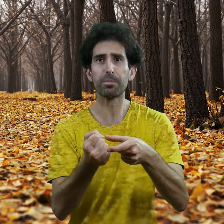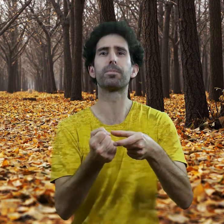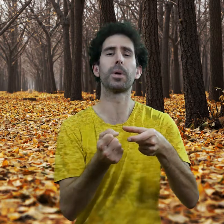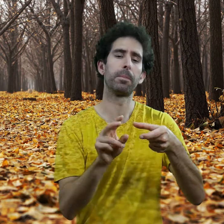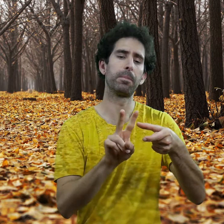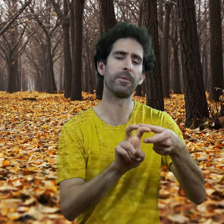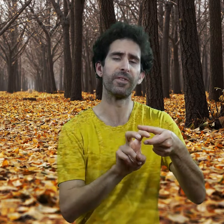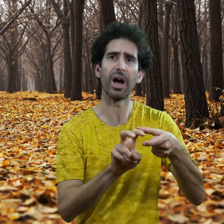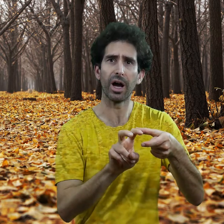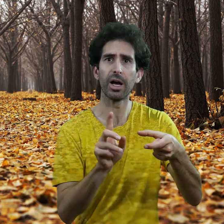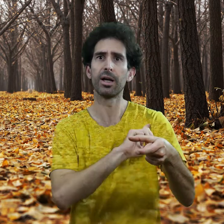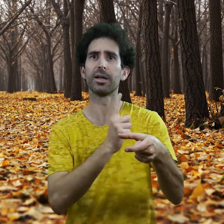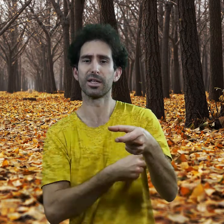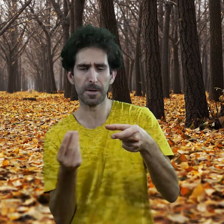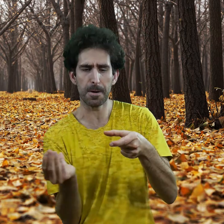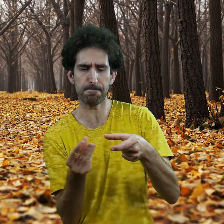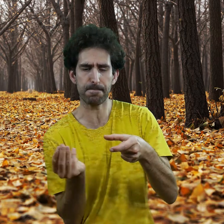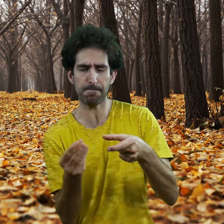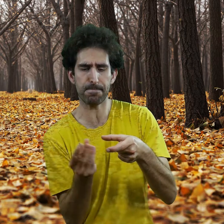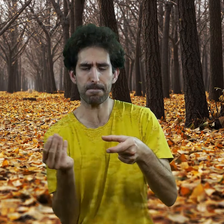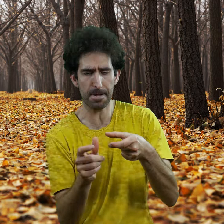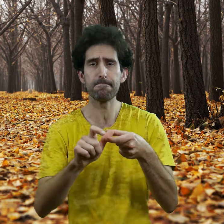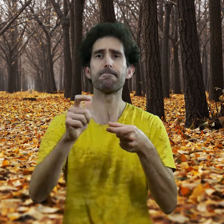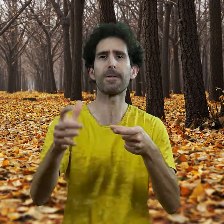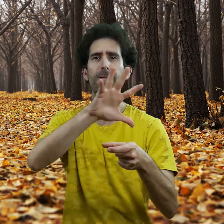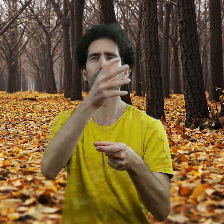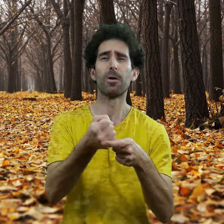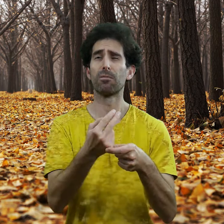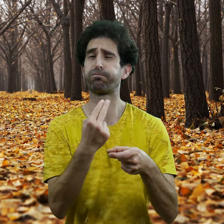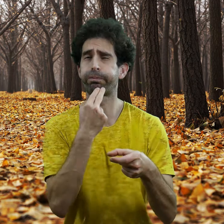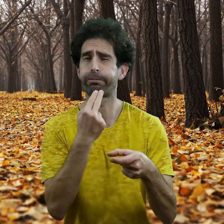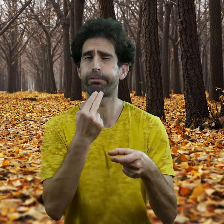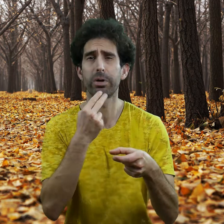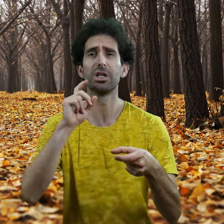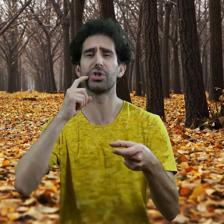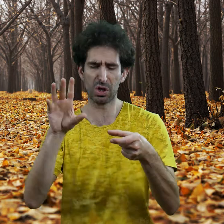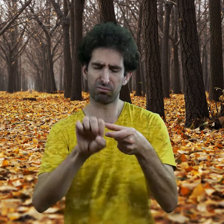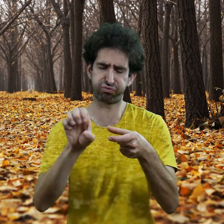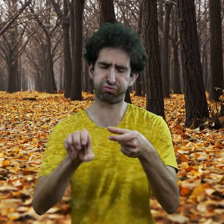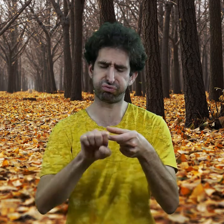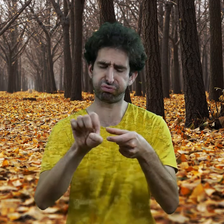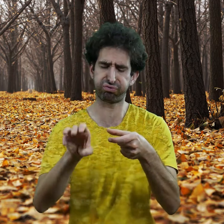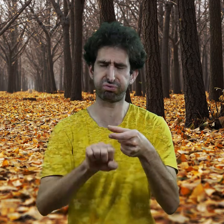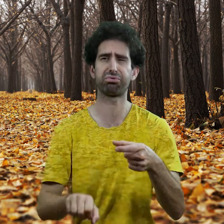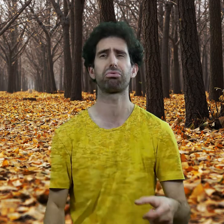puis la transmettent à la chlorophylle. Ainsi, la photosynthèse est plus efficace et davantage de sucre est produit.